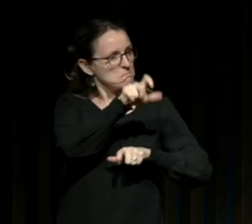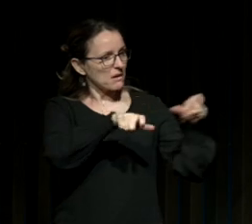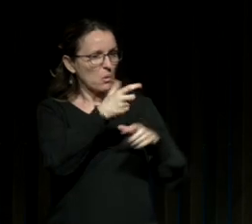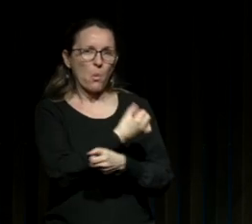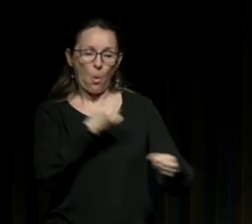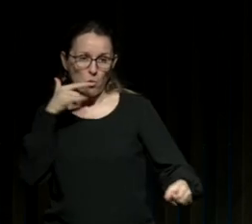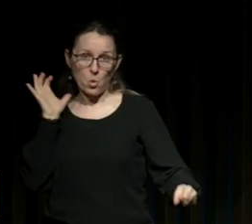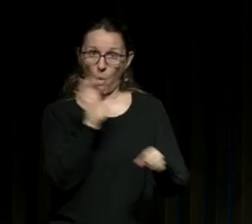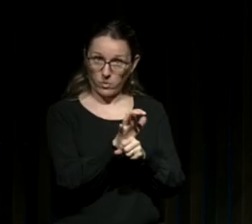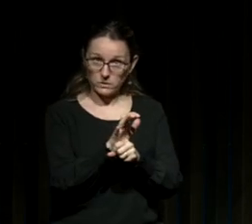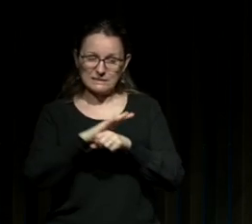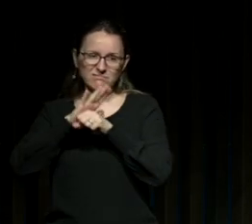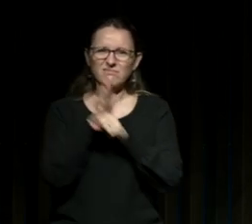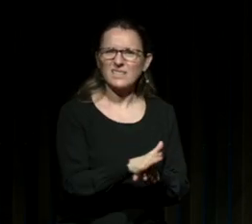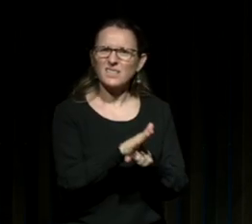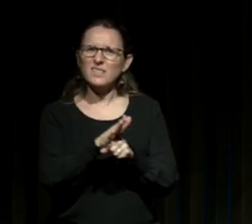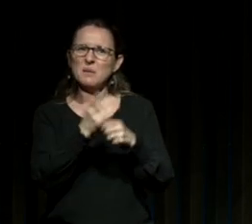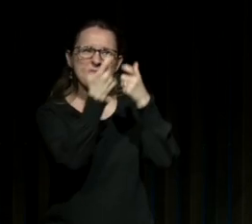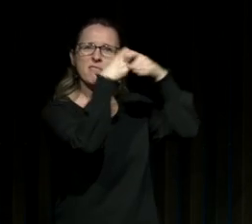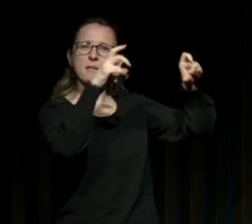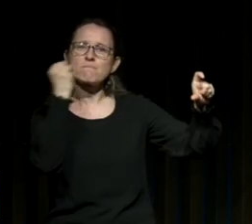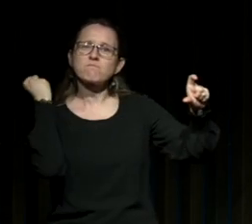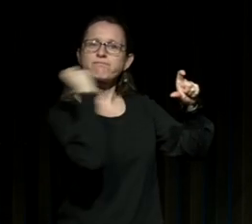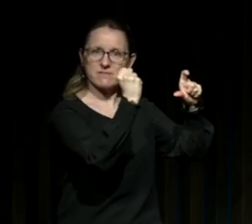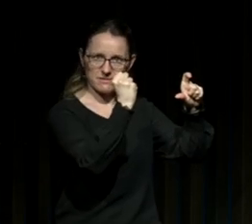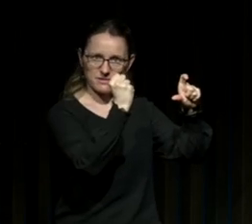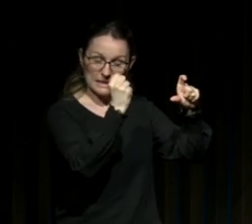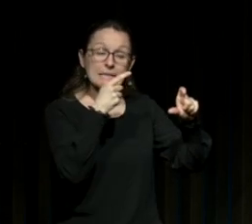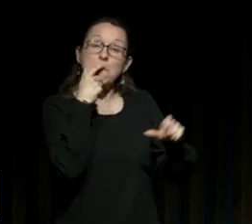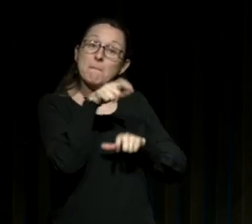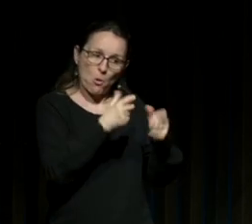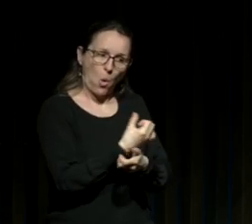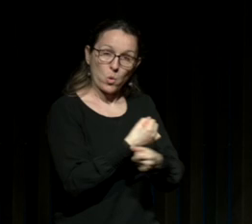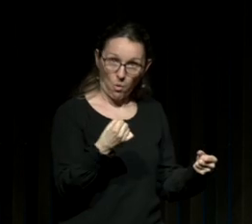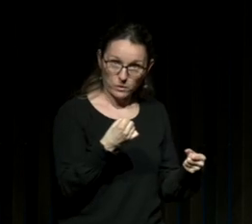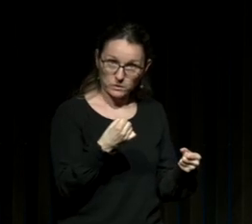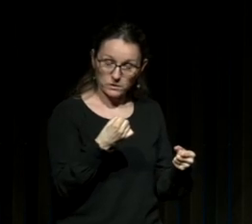discriminent les personnes grosses en surpoids ou obèses est maintenant dans le dictionnaire ce mot